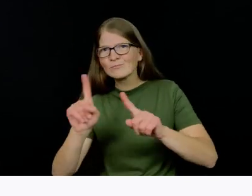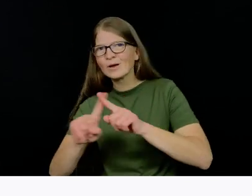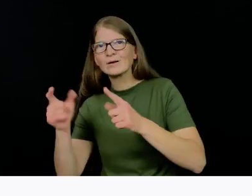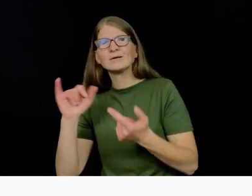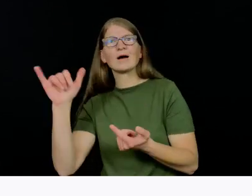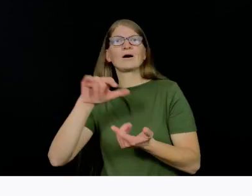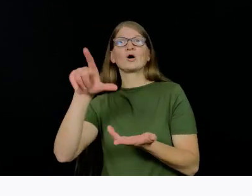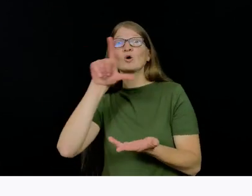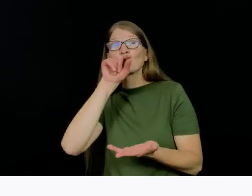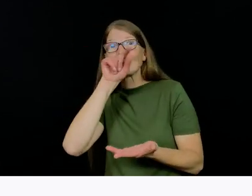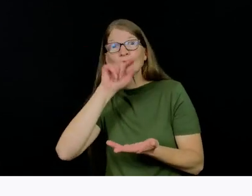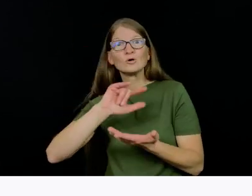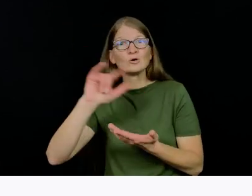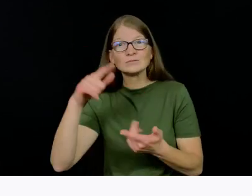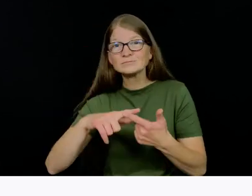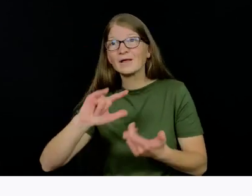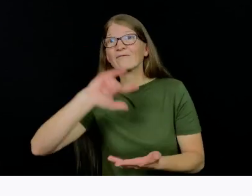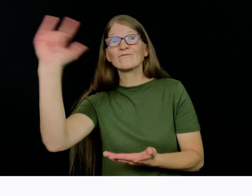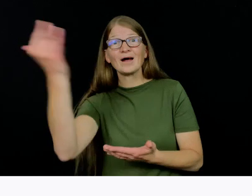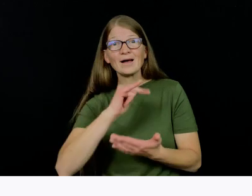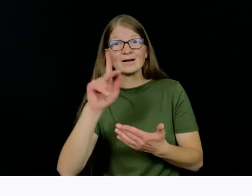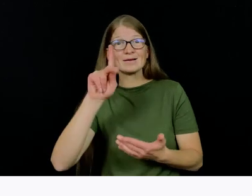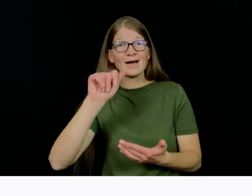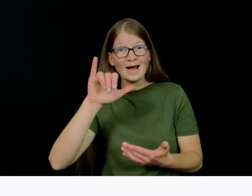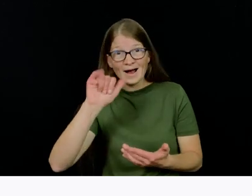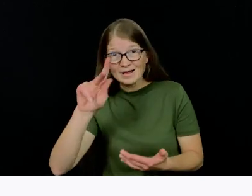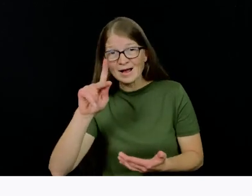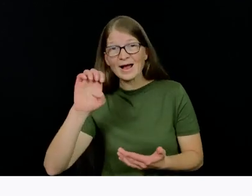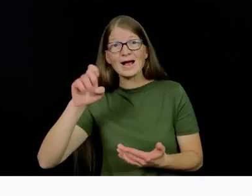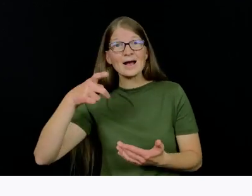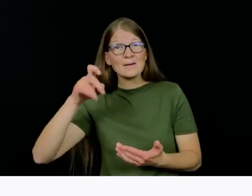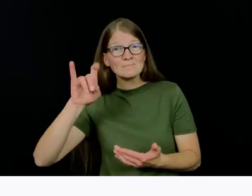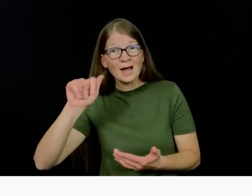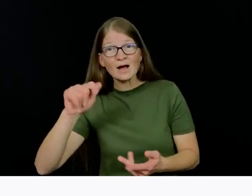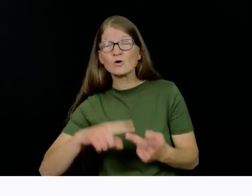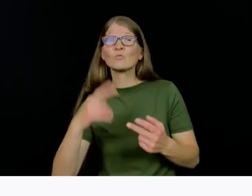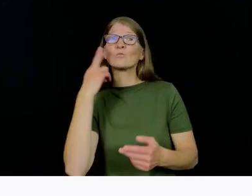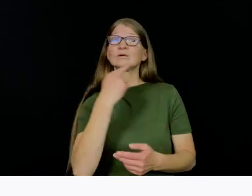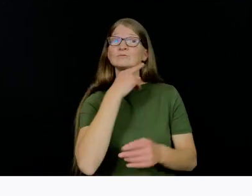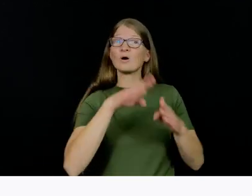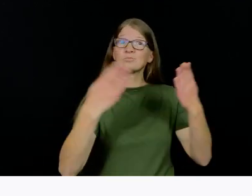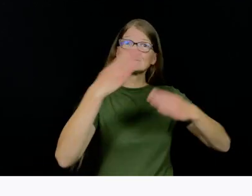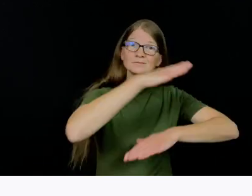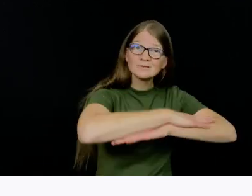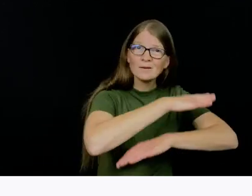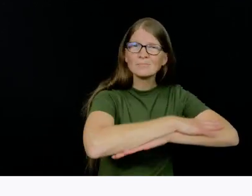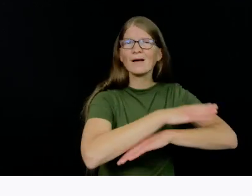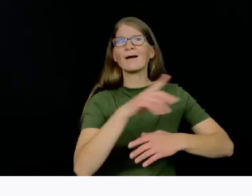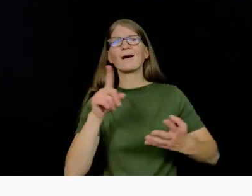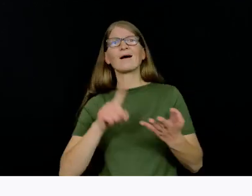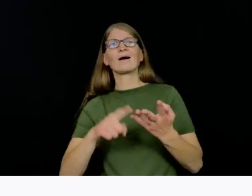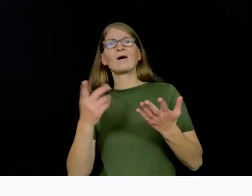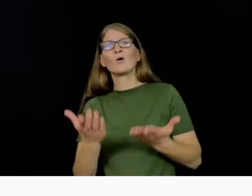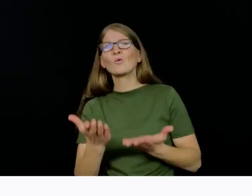رحلات على KAYAK وExpedia مطاعم على OpenTable توصيات على Instagram وPinterest